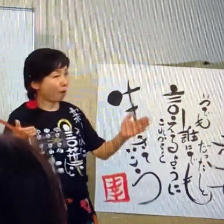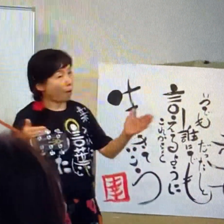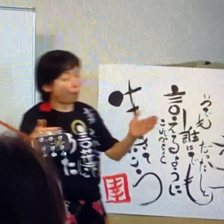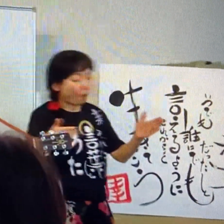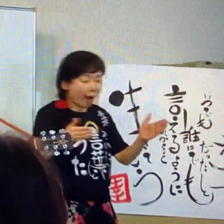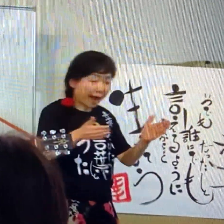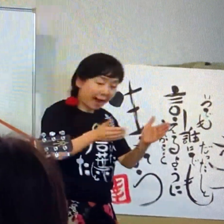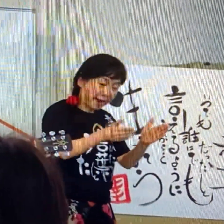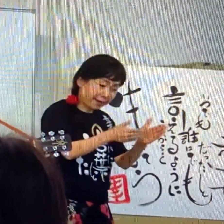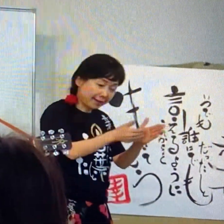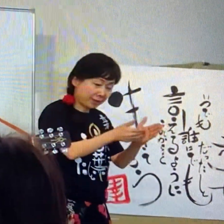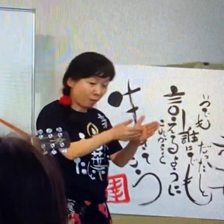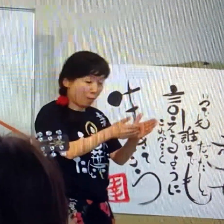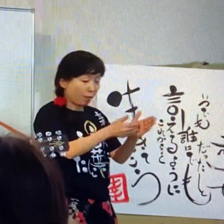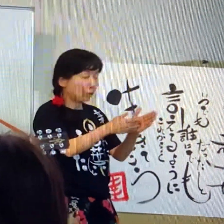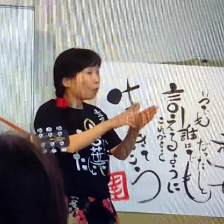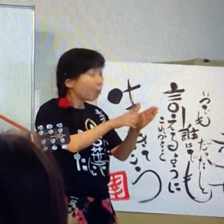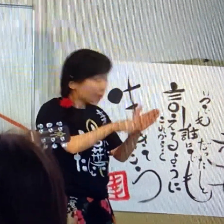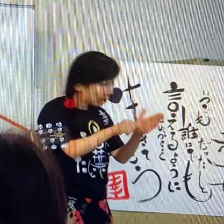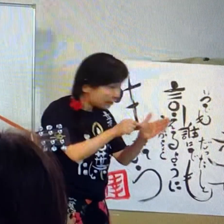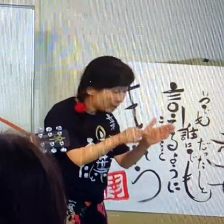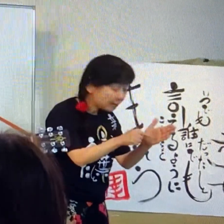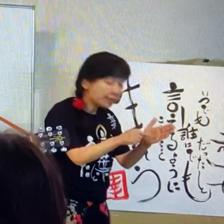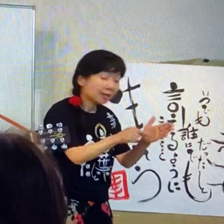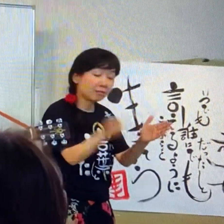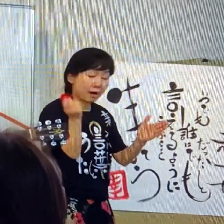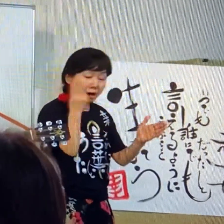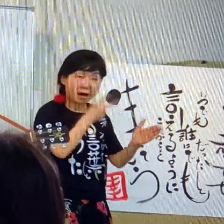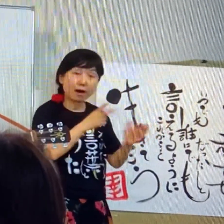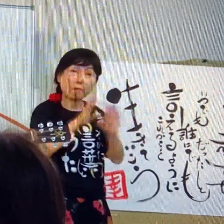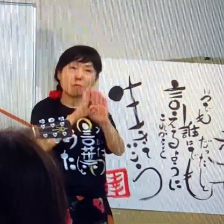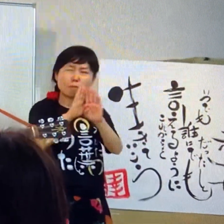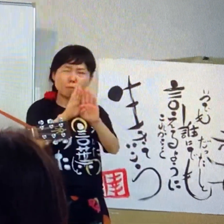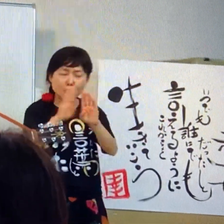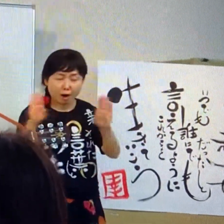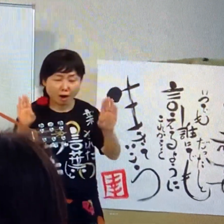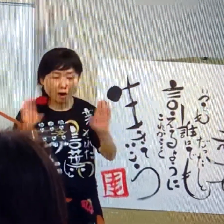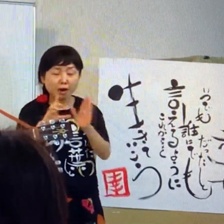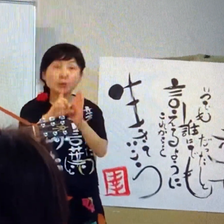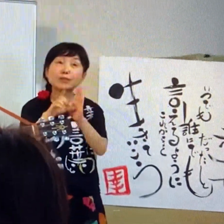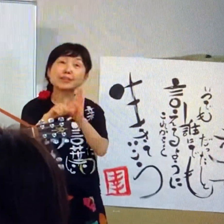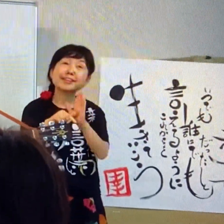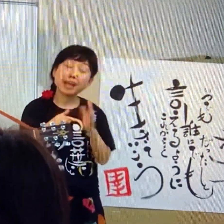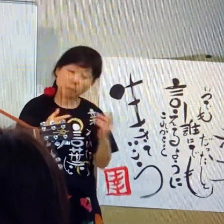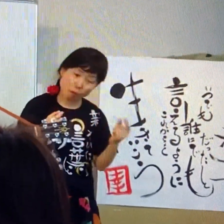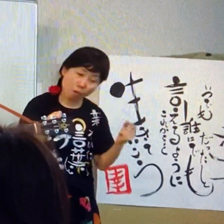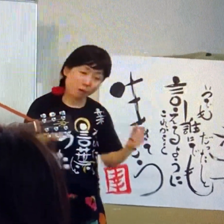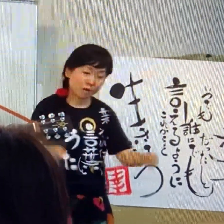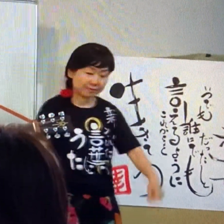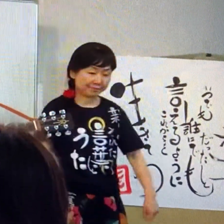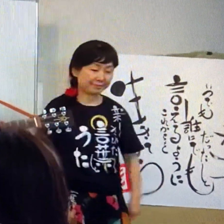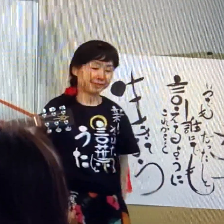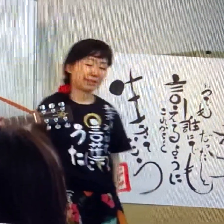終わりの時でも 始まりの時でも